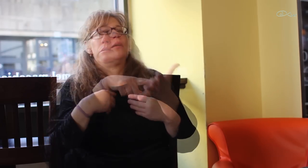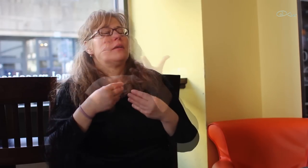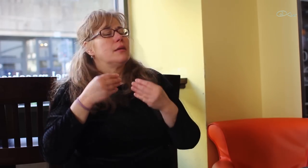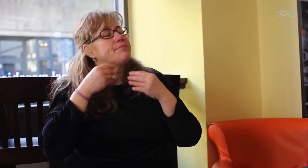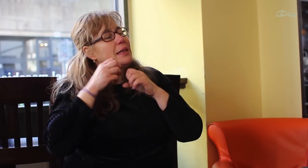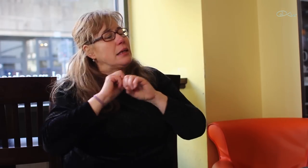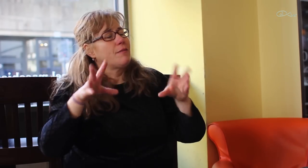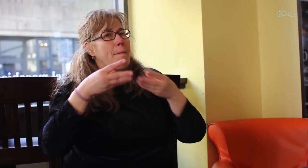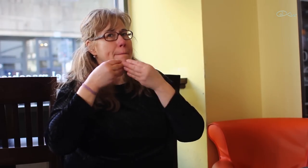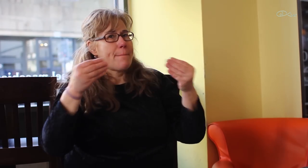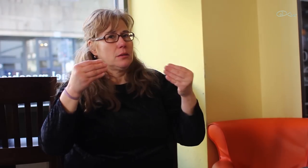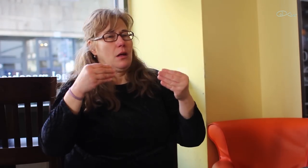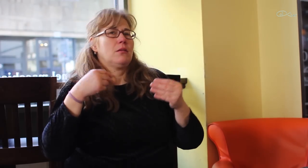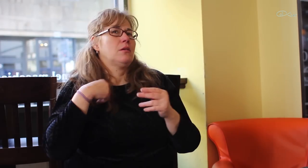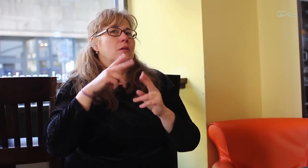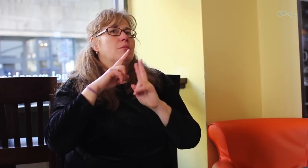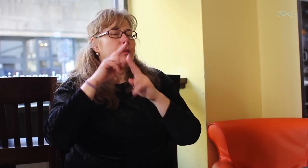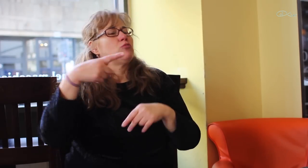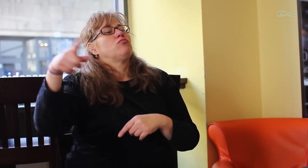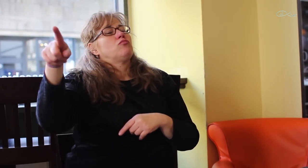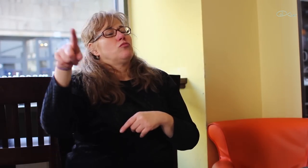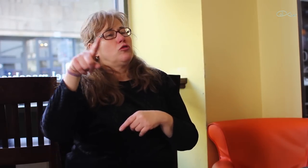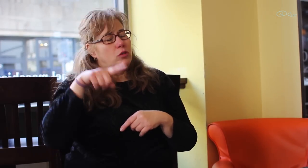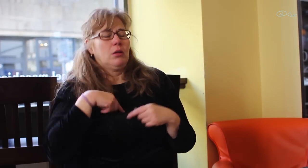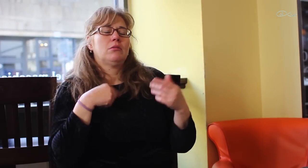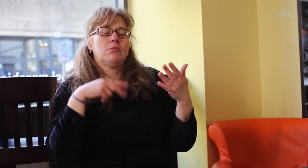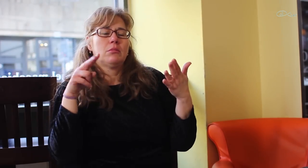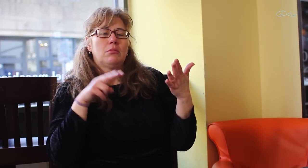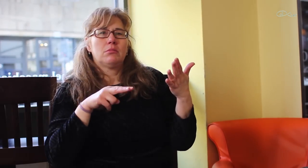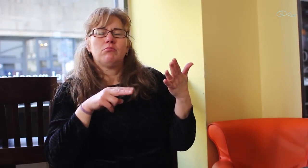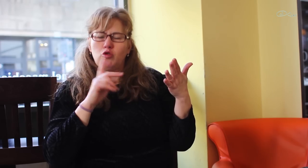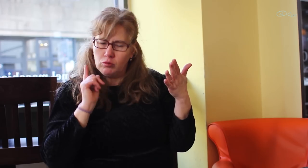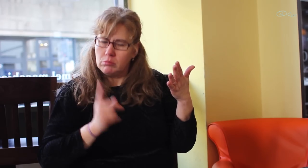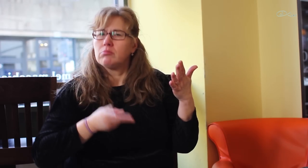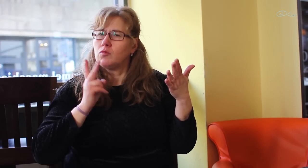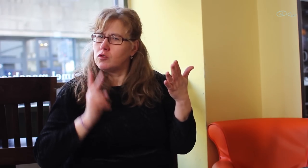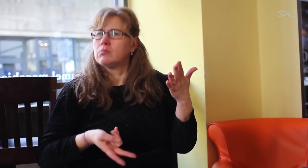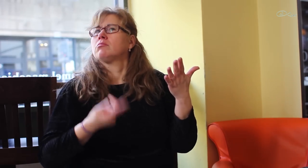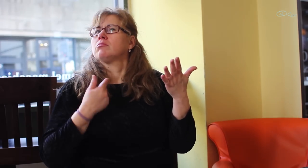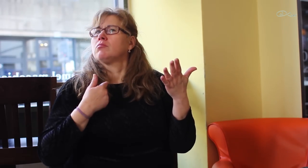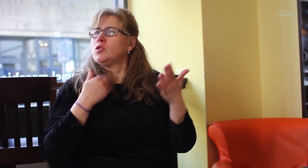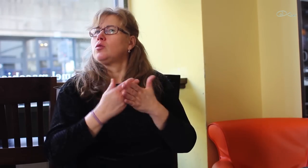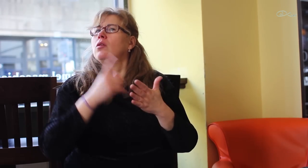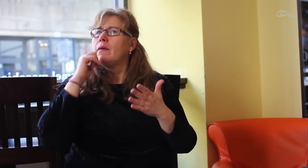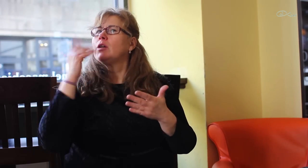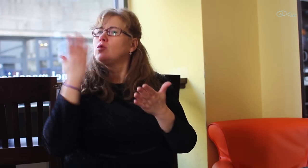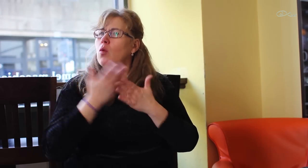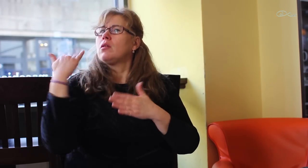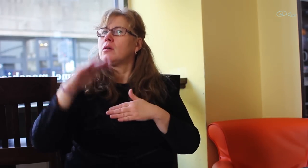Danach habe ich Informationsmaterial bestellt. Ich las darin vieles, was mir auch schon passiert ist.